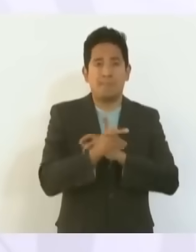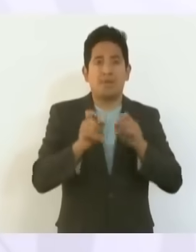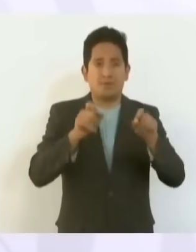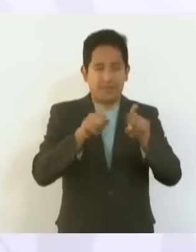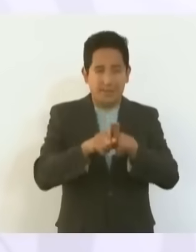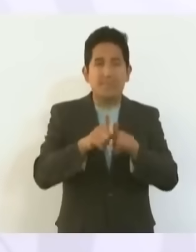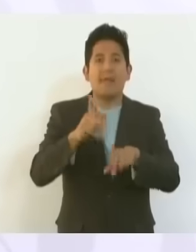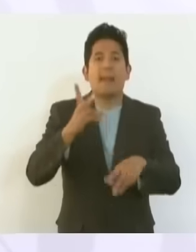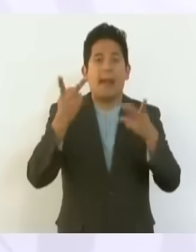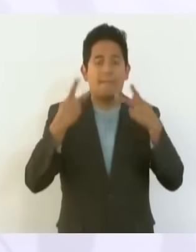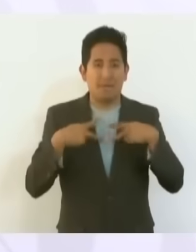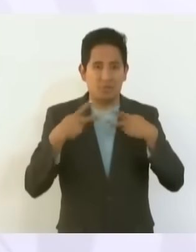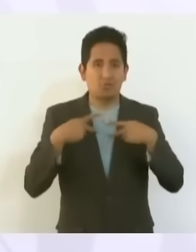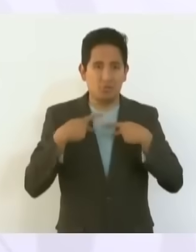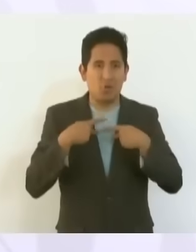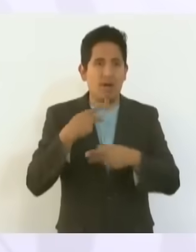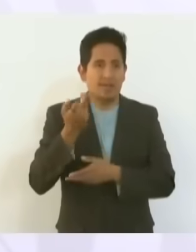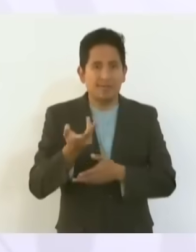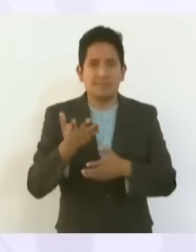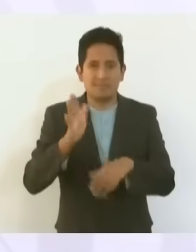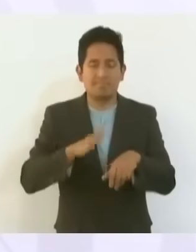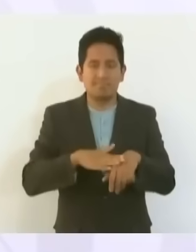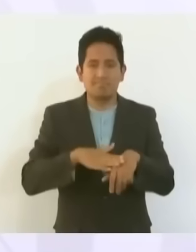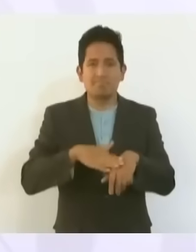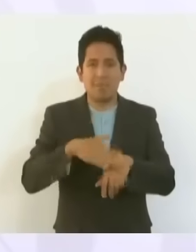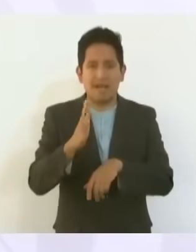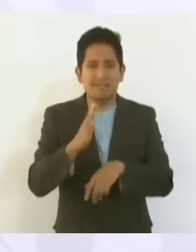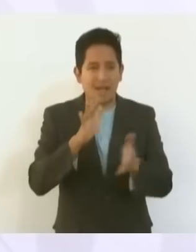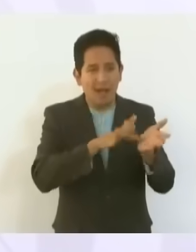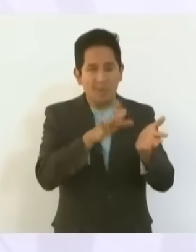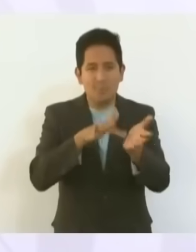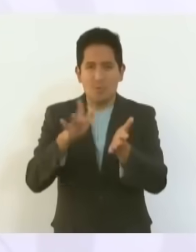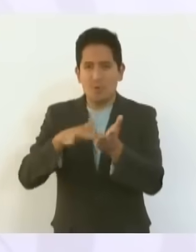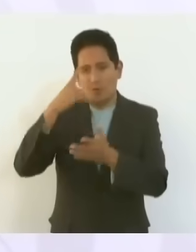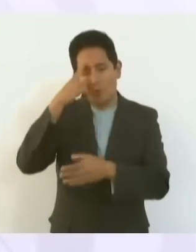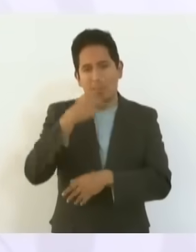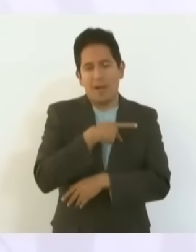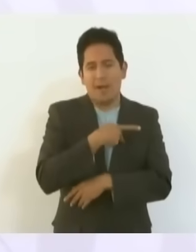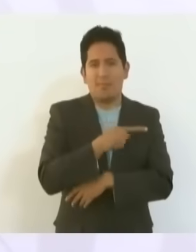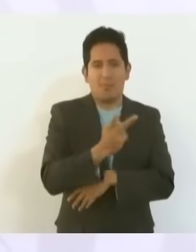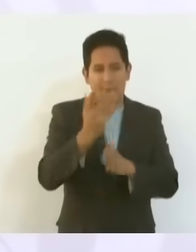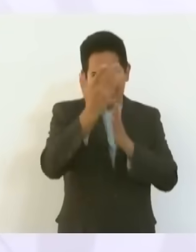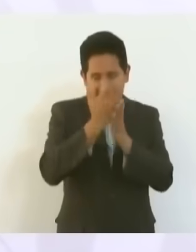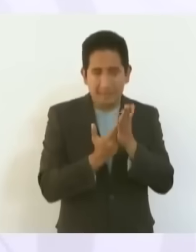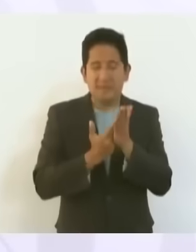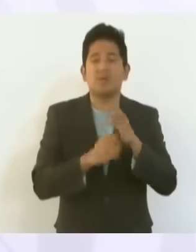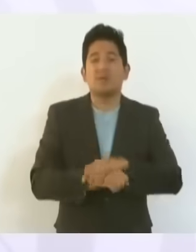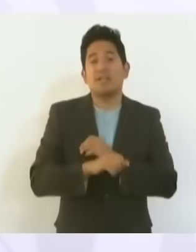en unos cuantos días nos van a dar el resultado de la encuesta nacional de ingreso gasto y